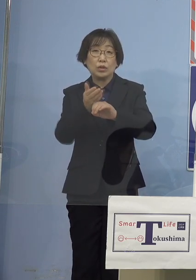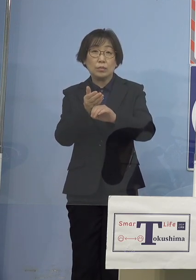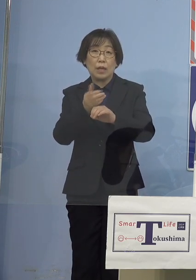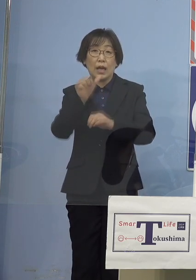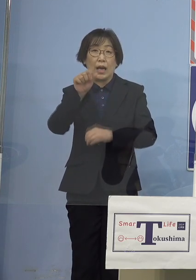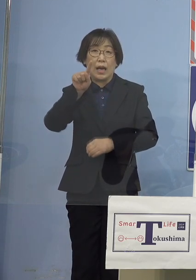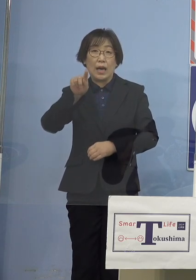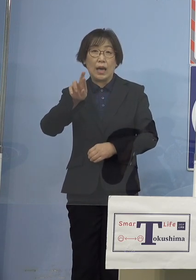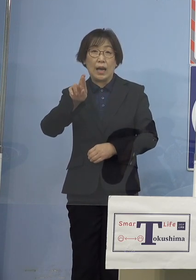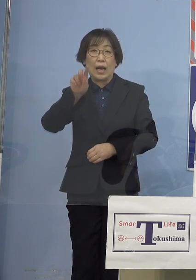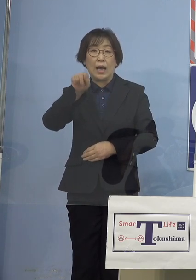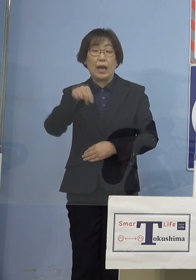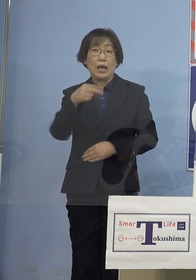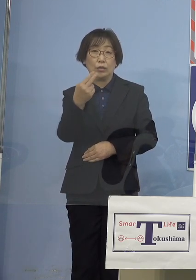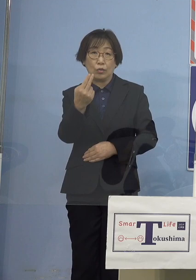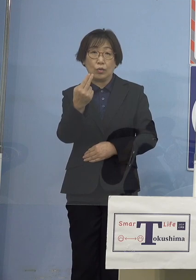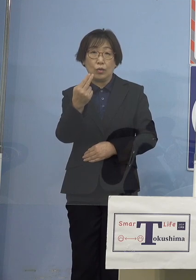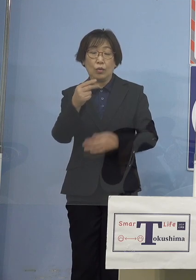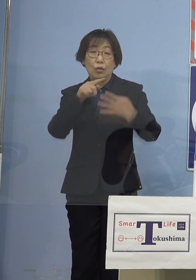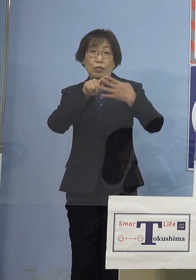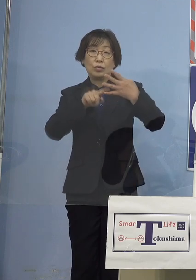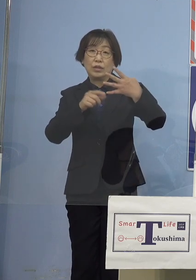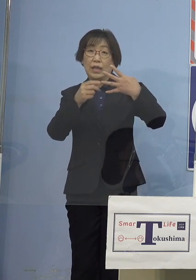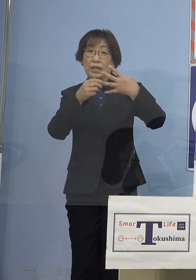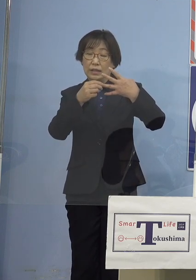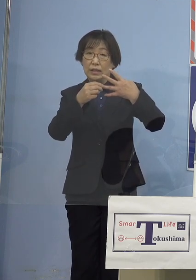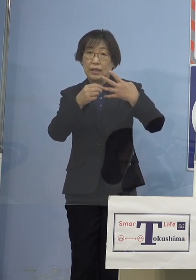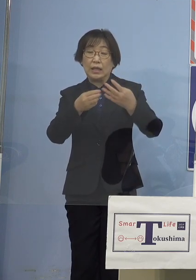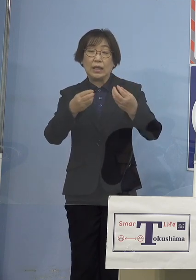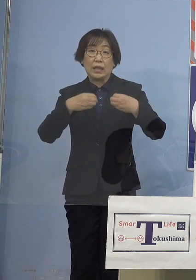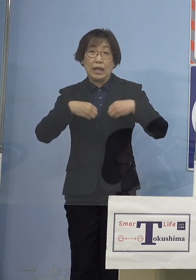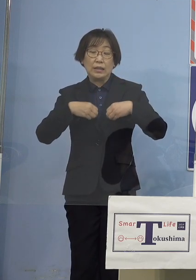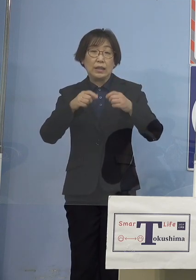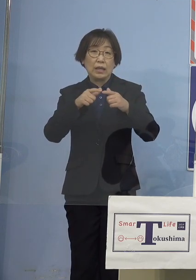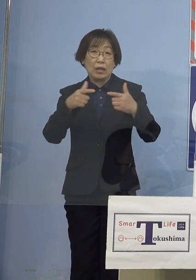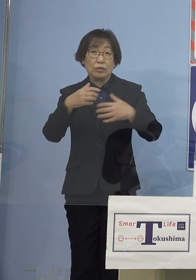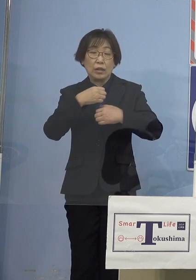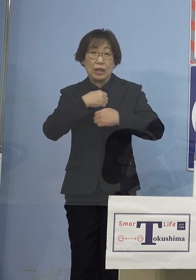「ステージ2」「感染拡大注意・漸増」に引き下げた後